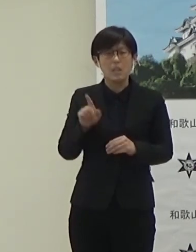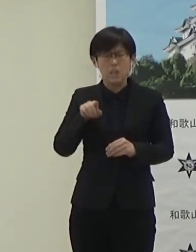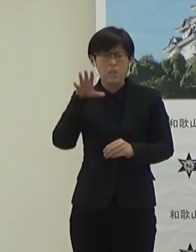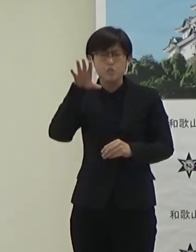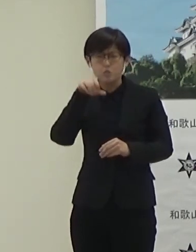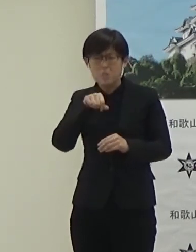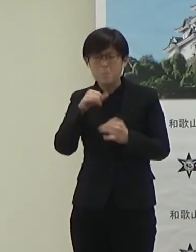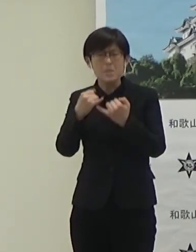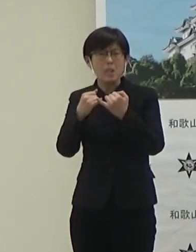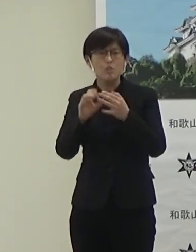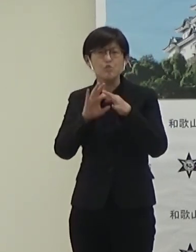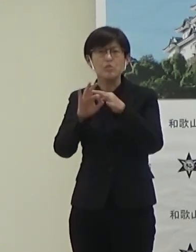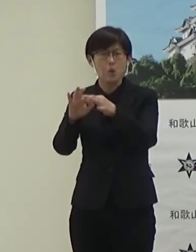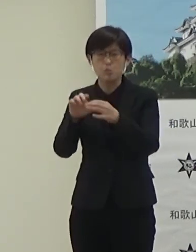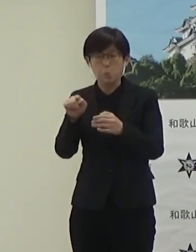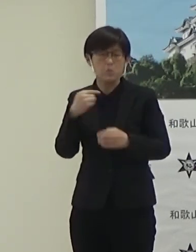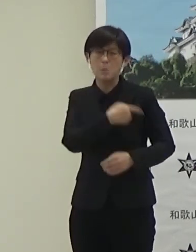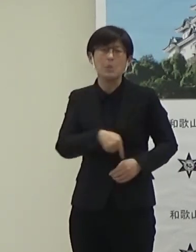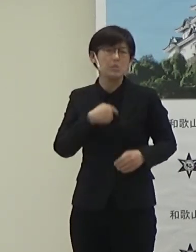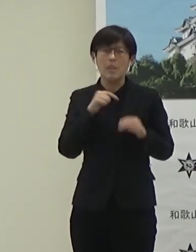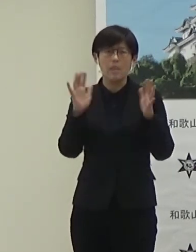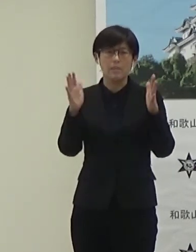気持ちはないですね